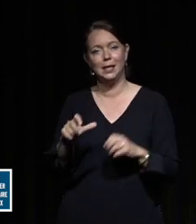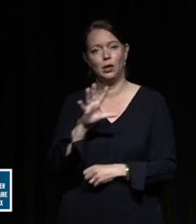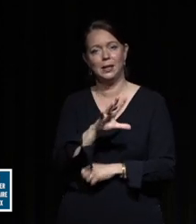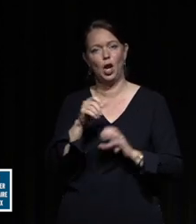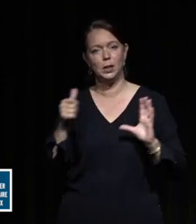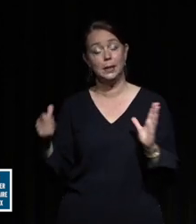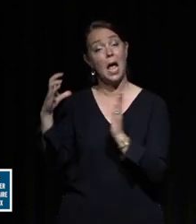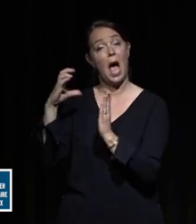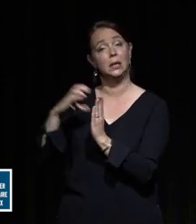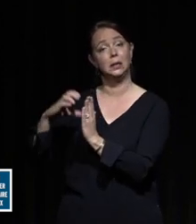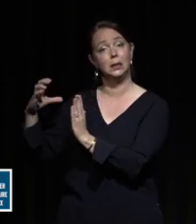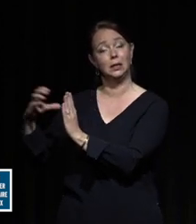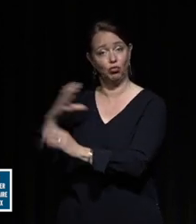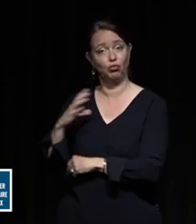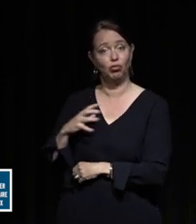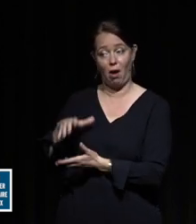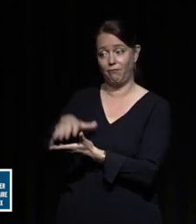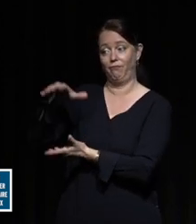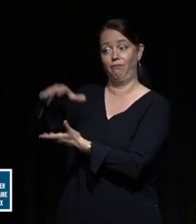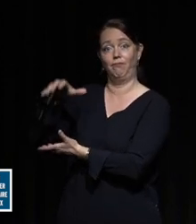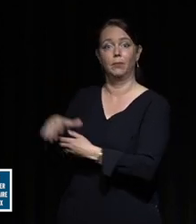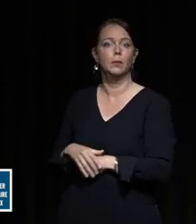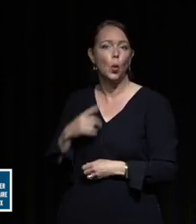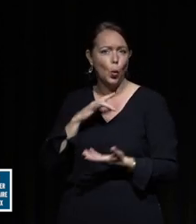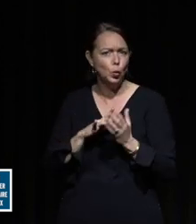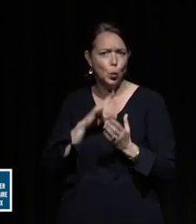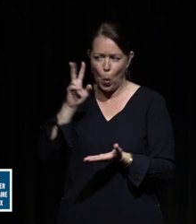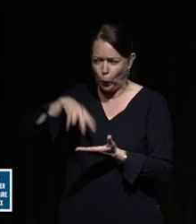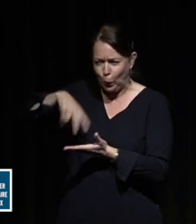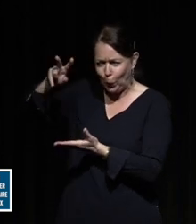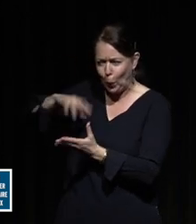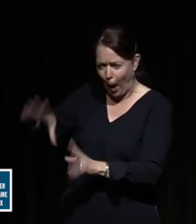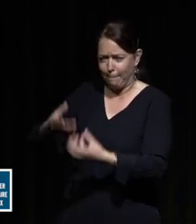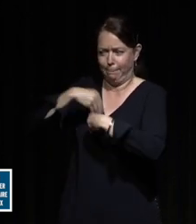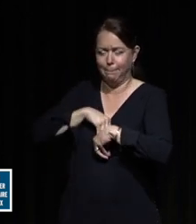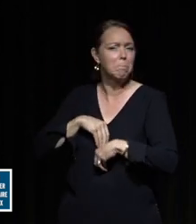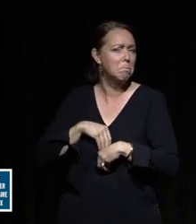je ne risque pas d avoir tous lui et vous on y meurt on peut pas dire qu'on cherche pas pour ça